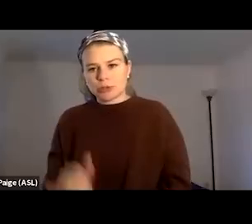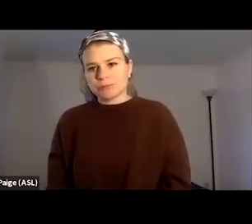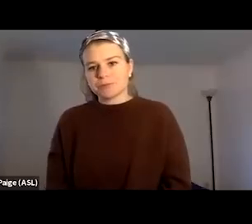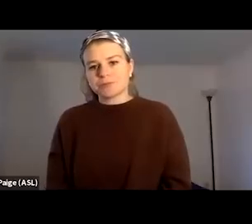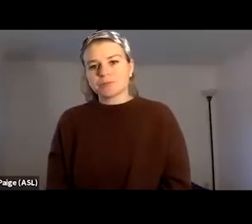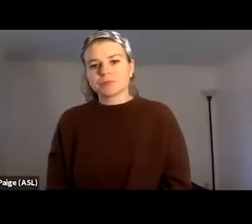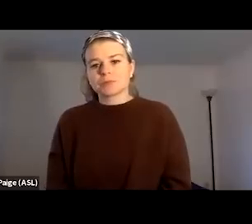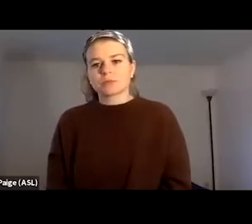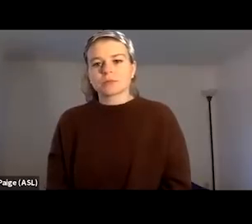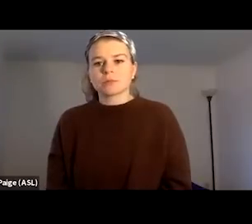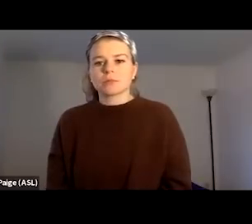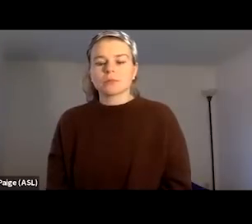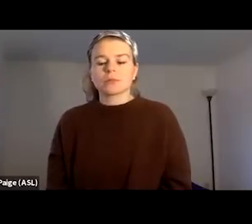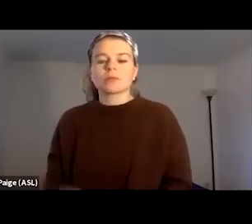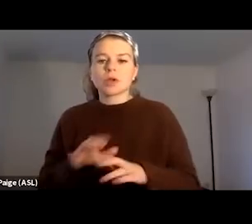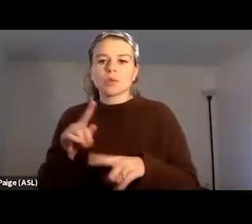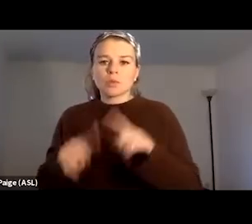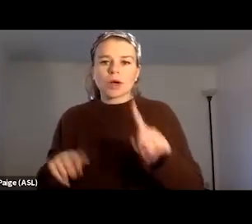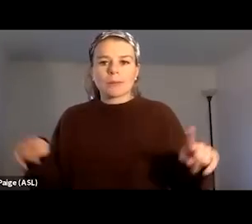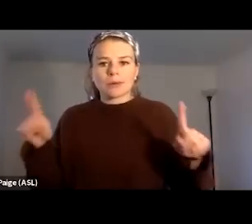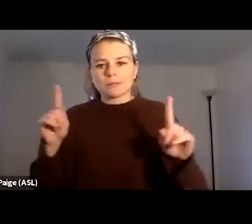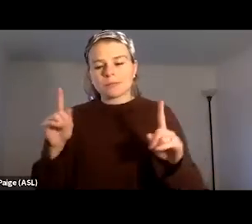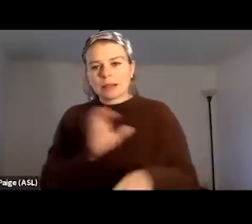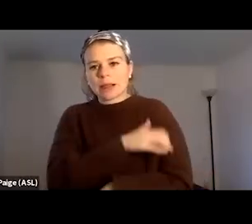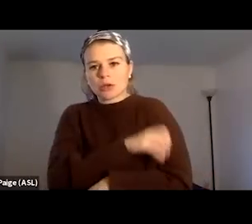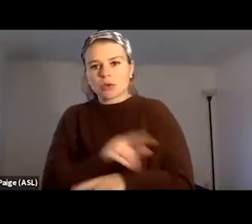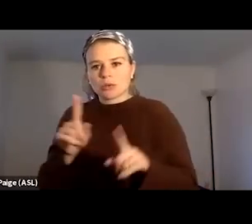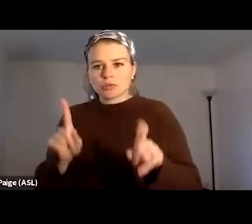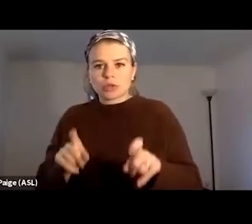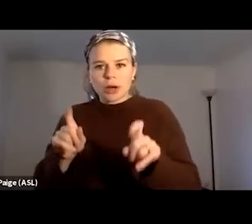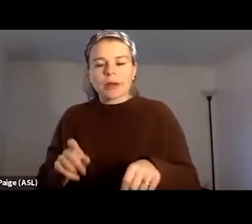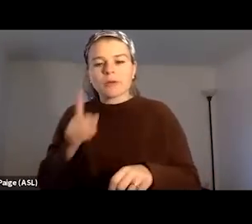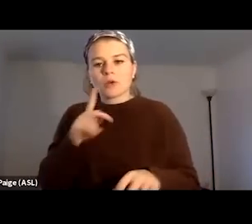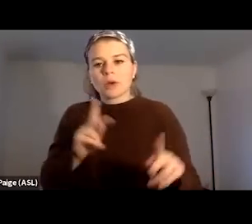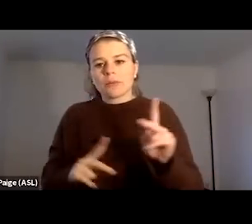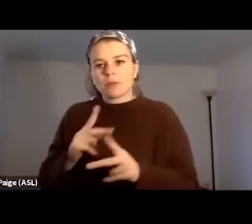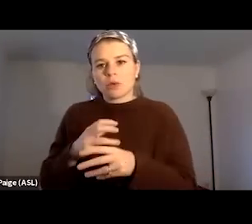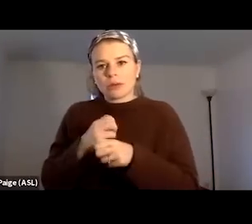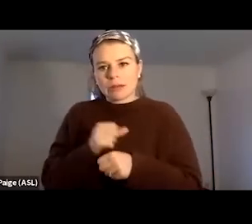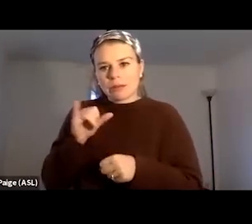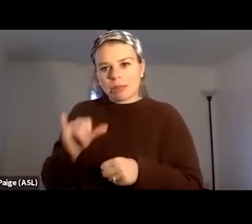Realizamos un ensayo clínico aleatorizado que comparó a personas que recibían el Proyecto Ciudadanos más tratamiento clínico